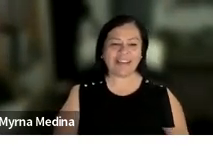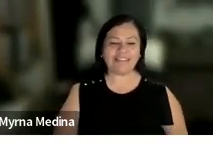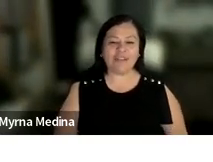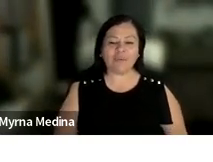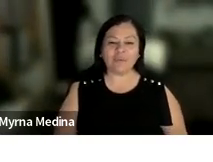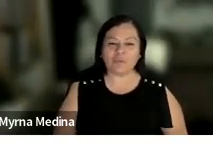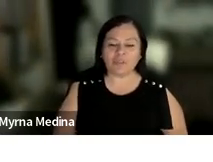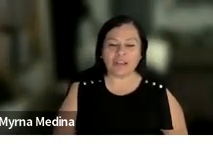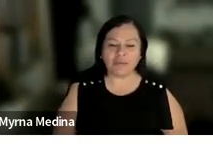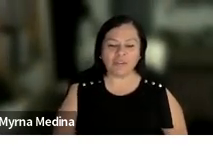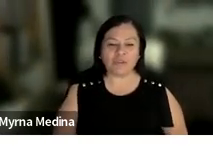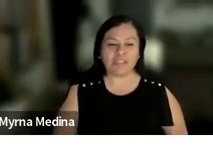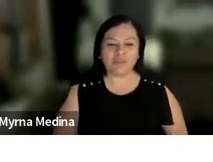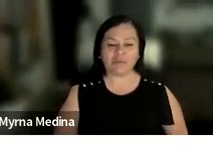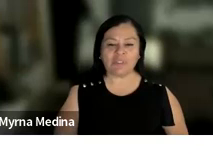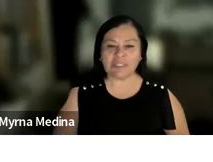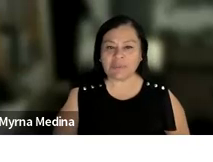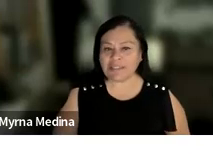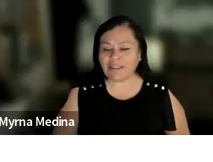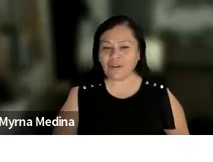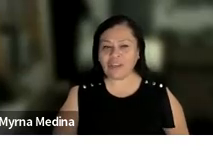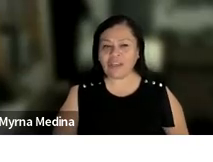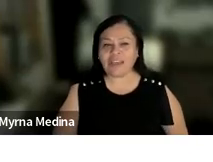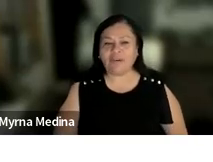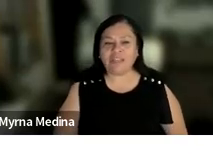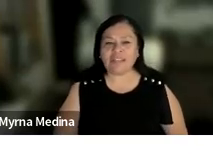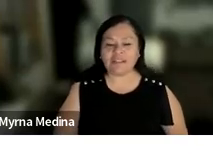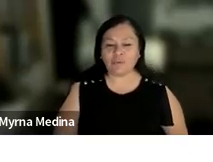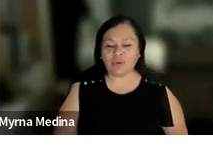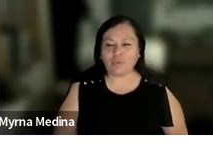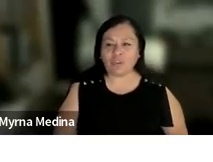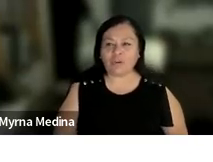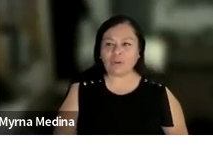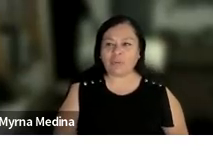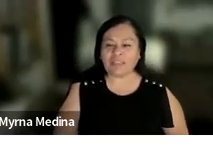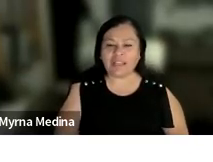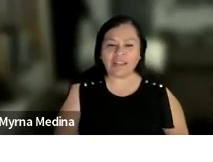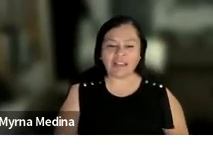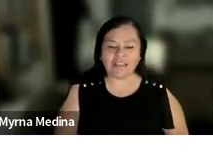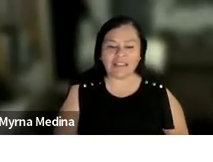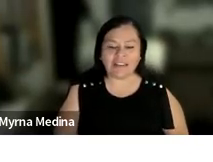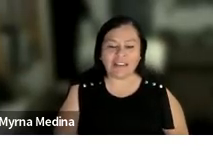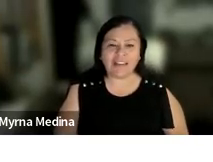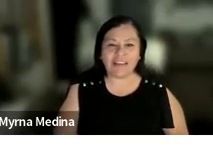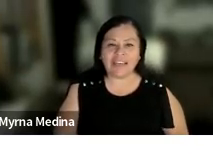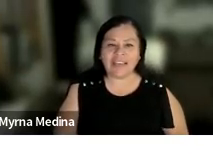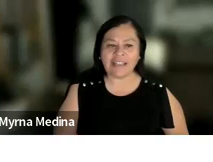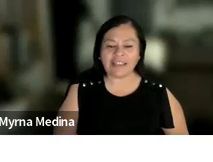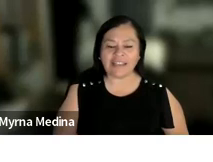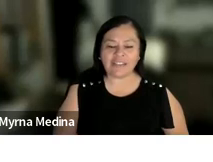Sí, sí. Buenas tardes. Nuevamente, este Nos vimos a unos de ustedes. Nos vimos el mes pasado.